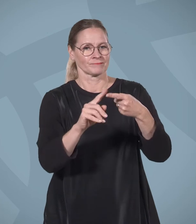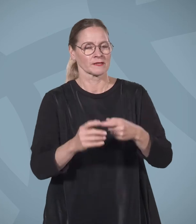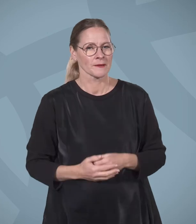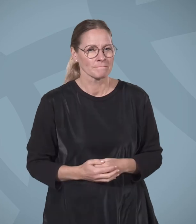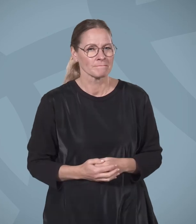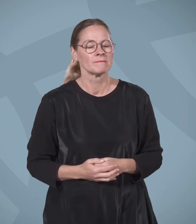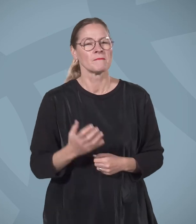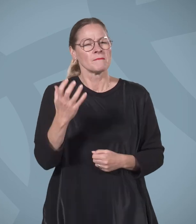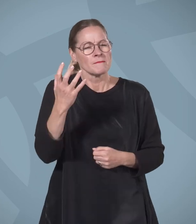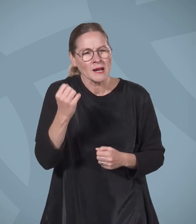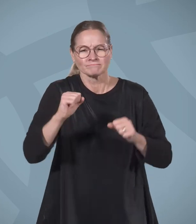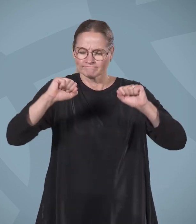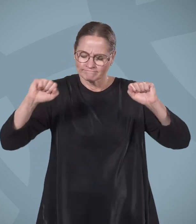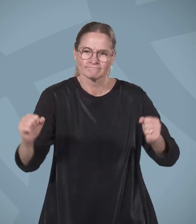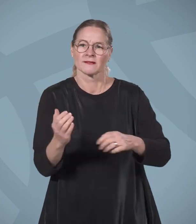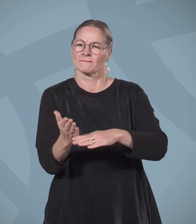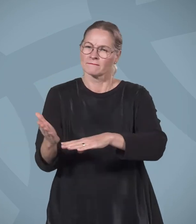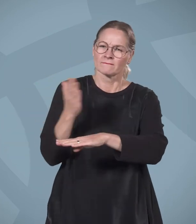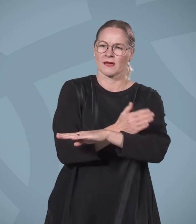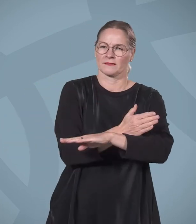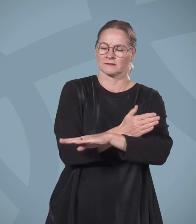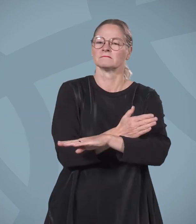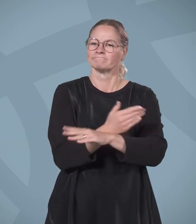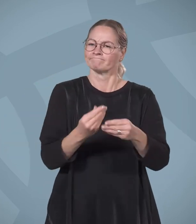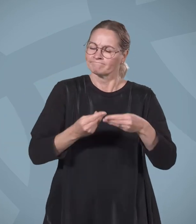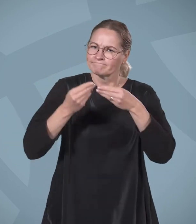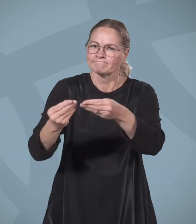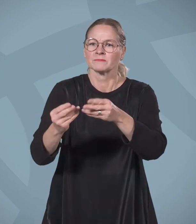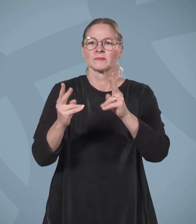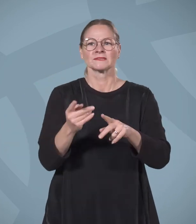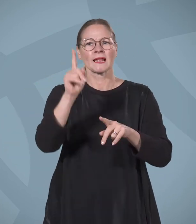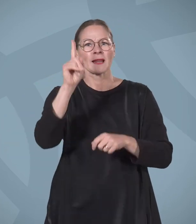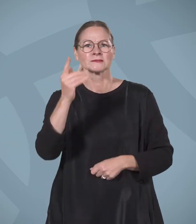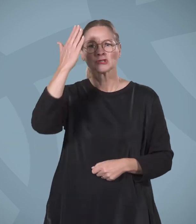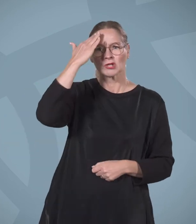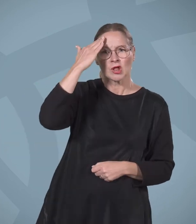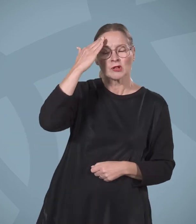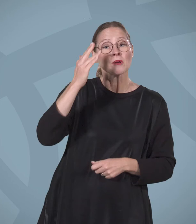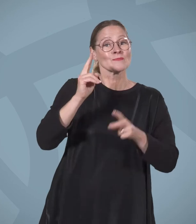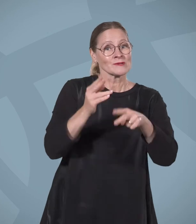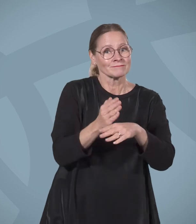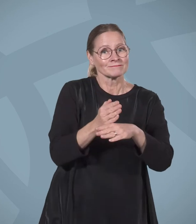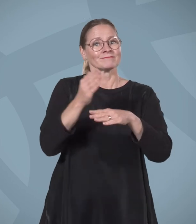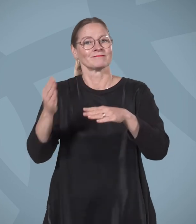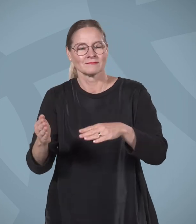Antavat mahdollisimman varhaisessa vaiheessa ja ensitiedon jälkeenkin -